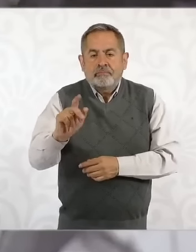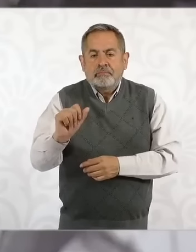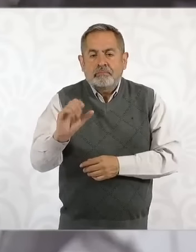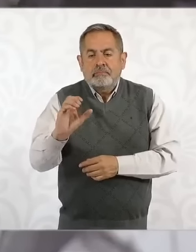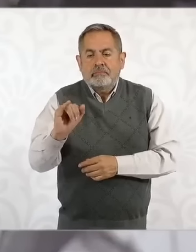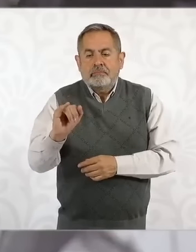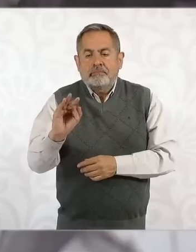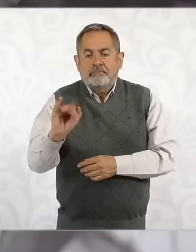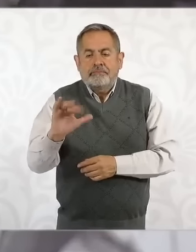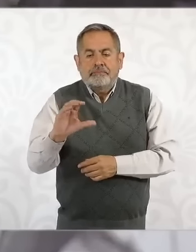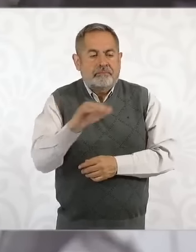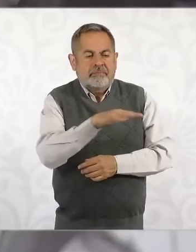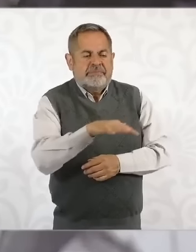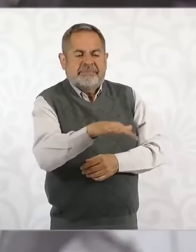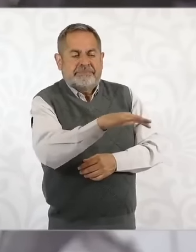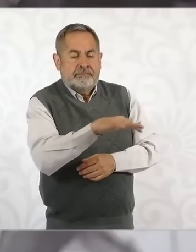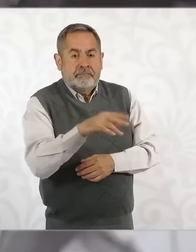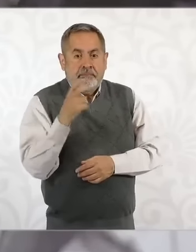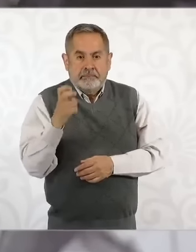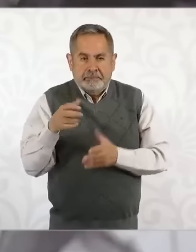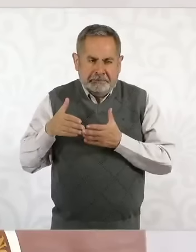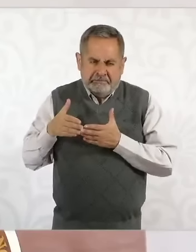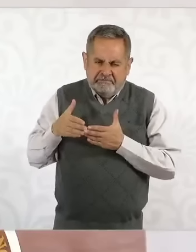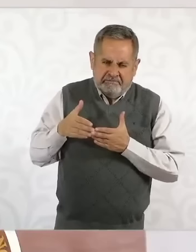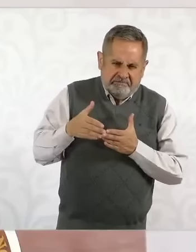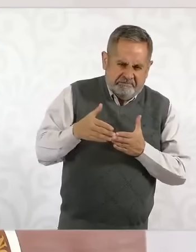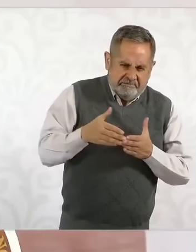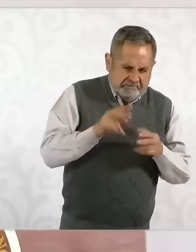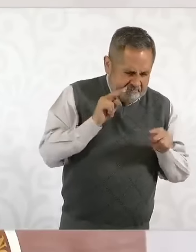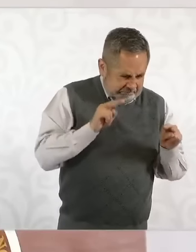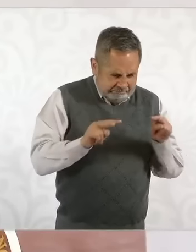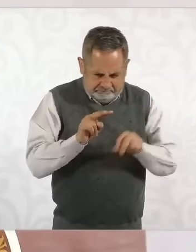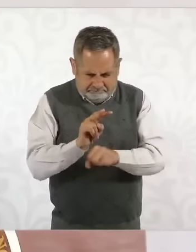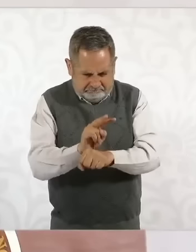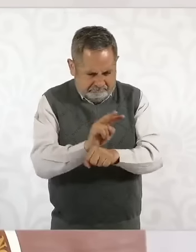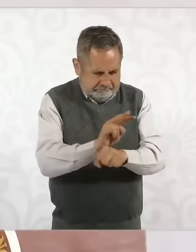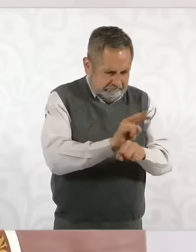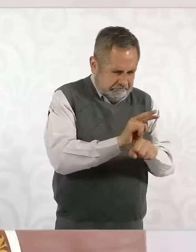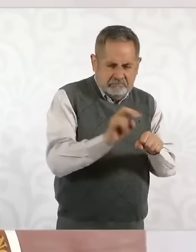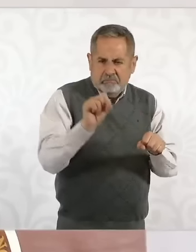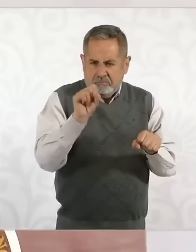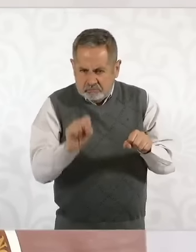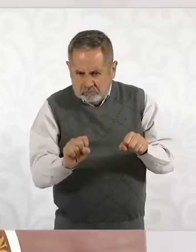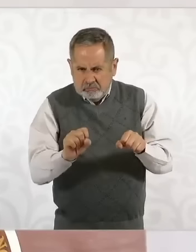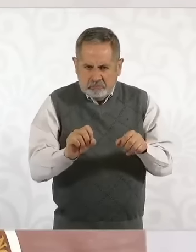que estamos teniendo es hacia la zona del Pacífico Sur y hacia el Pacífico Oriental, que es por las